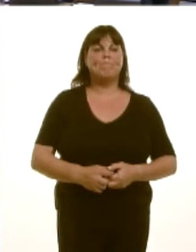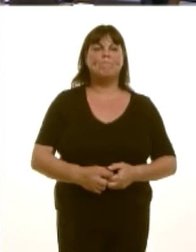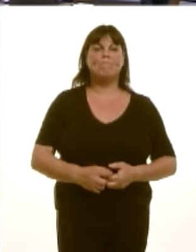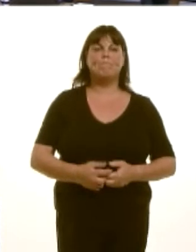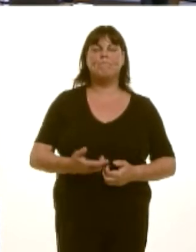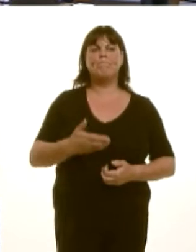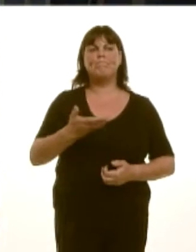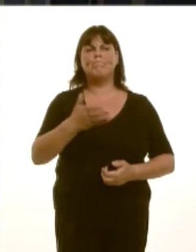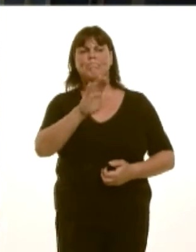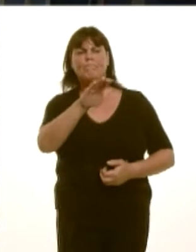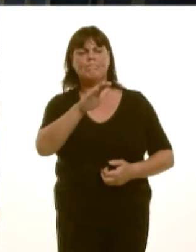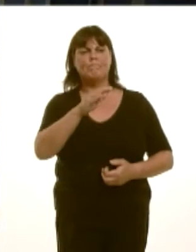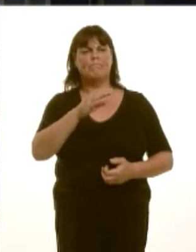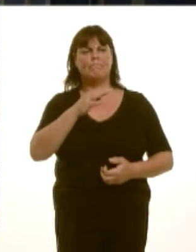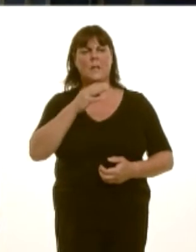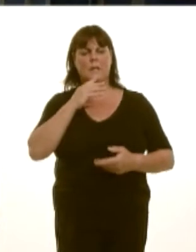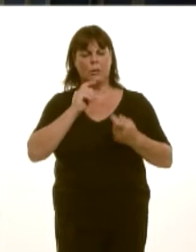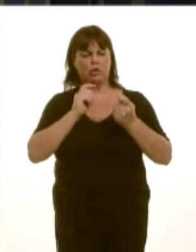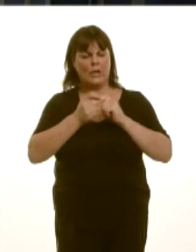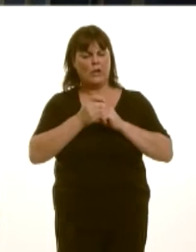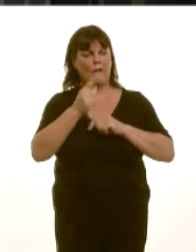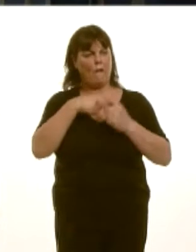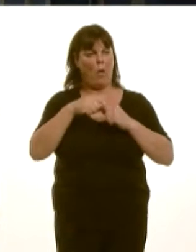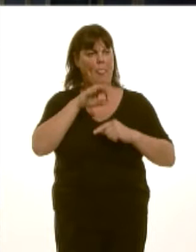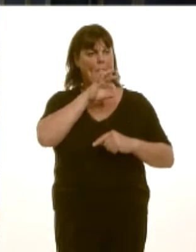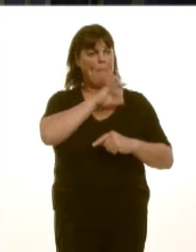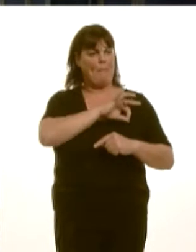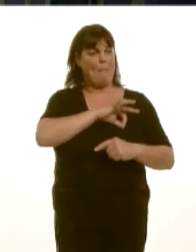sy’n gymaint o fwrn i gymaint o bobl.